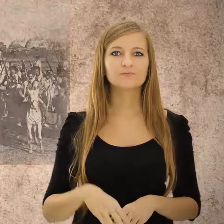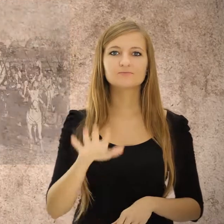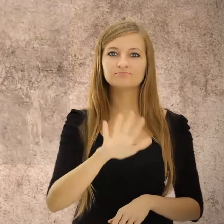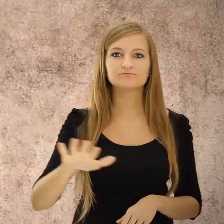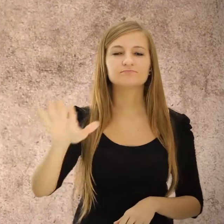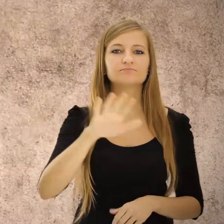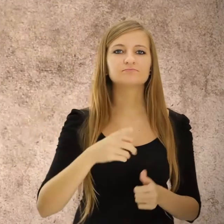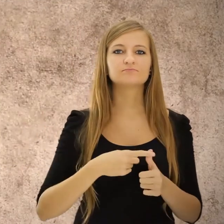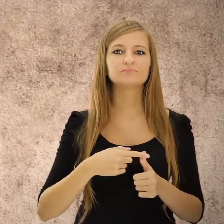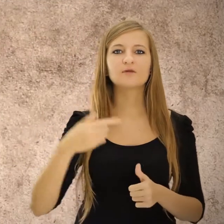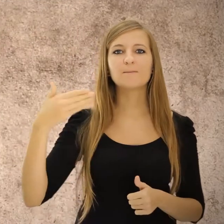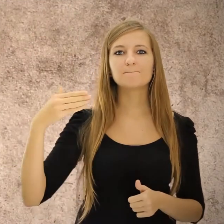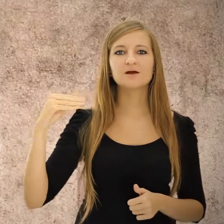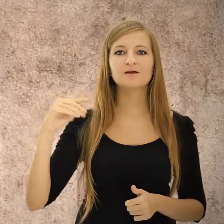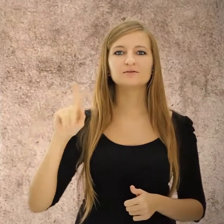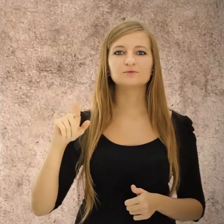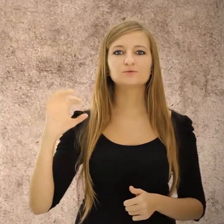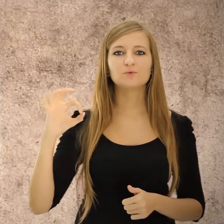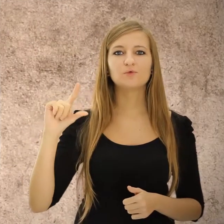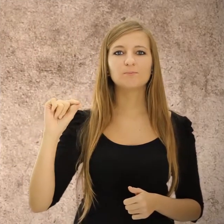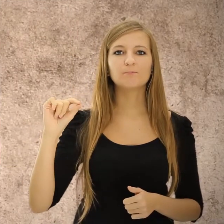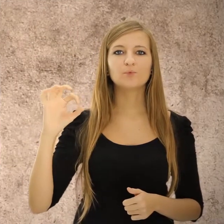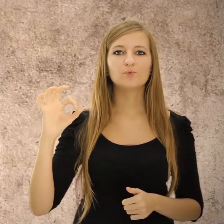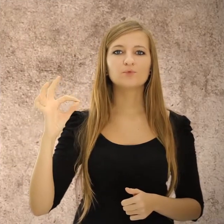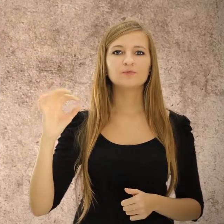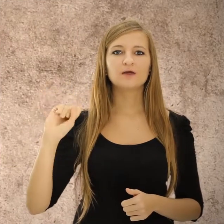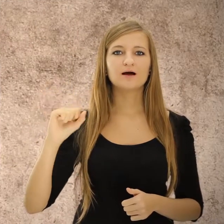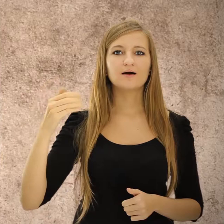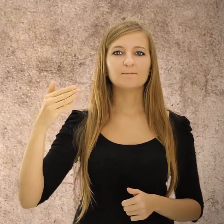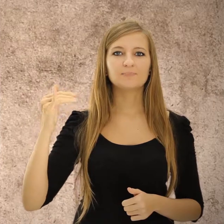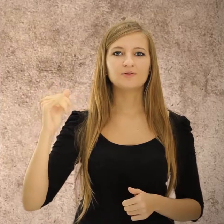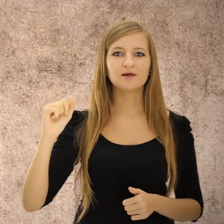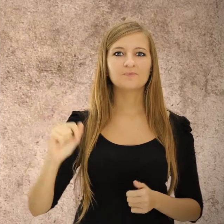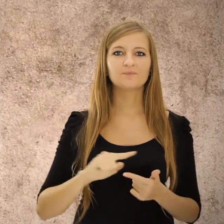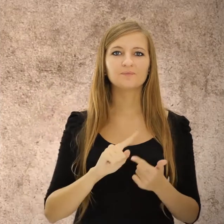W Mezopotamii